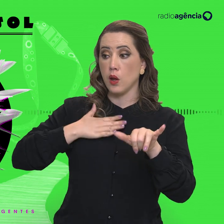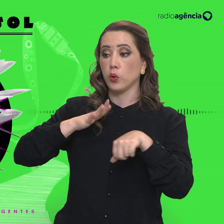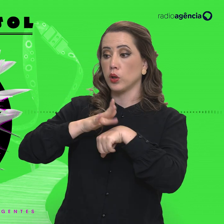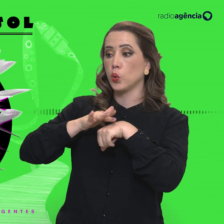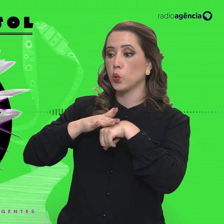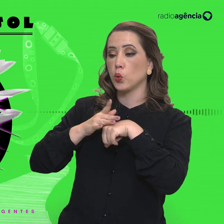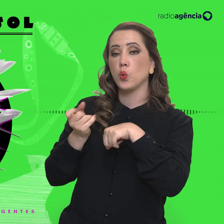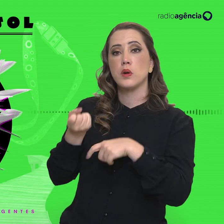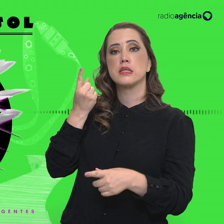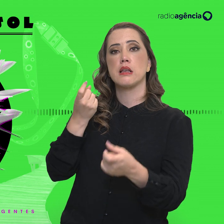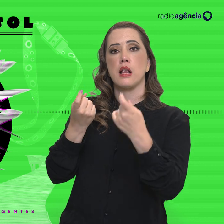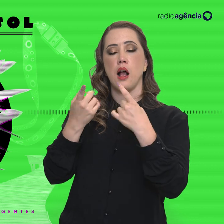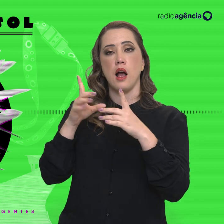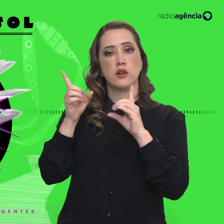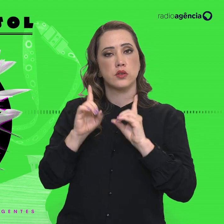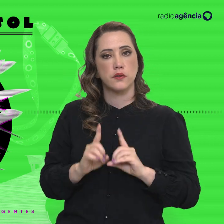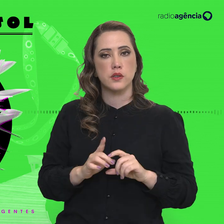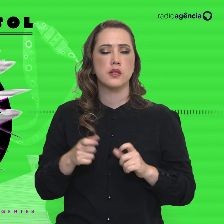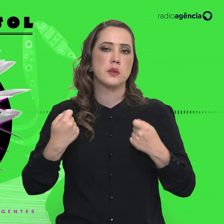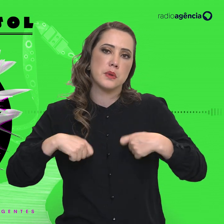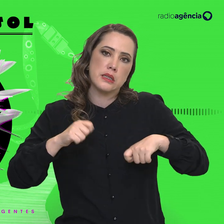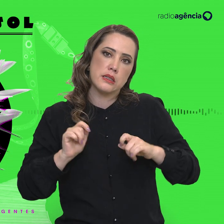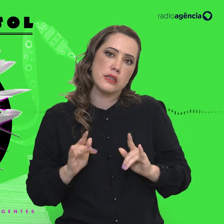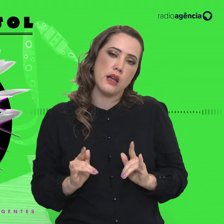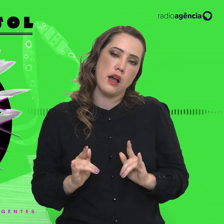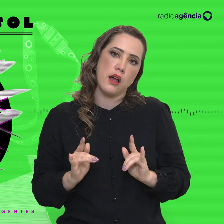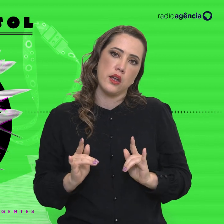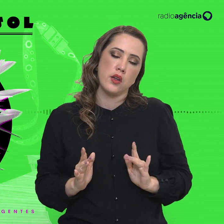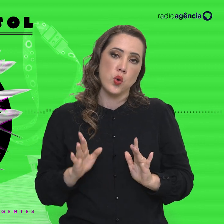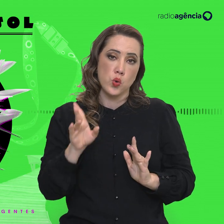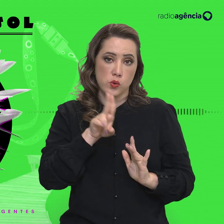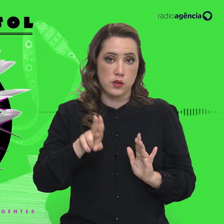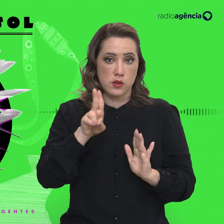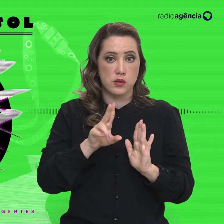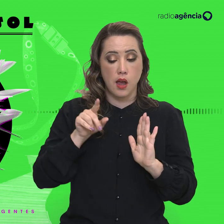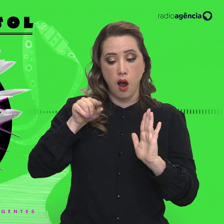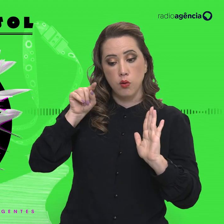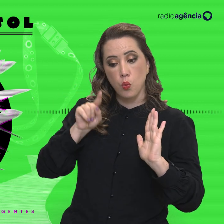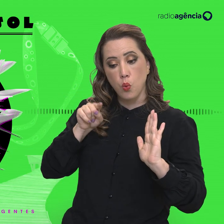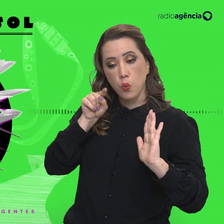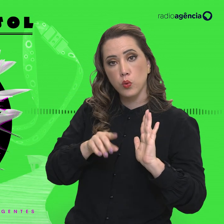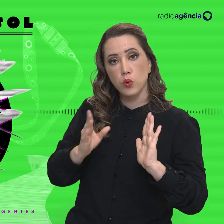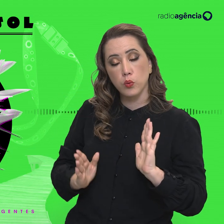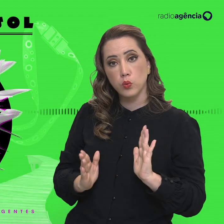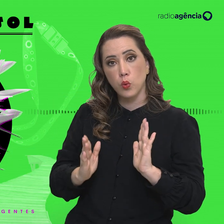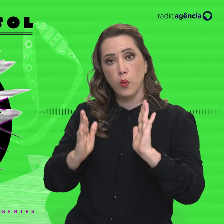E aí, na mesma hora, eu perguntei, porque eu precisava do elevador, tem muitas escadas, falaram, não, você está com o seu colar de girassol aí?